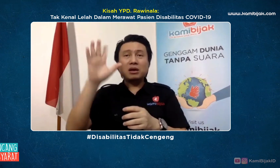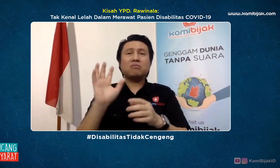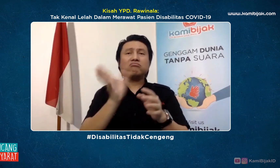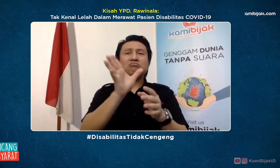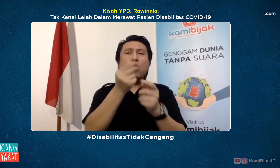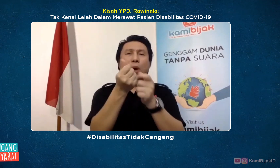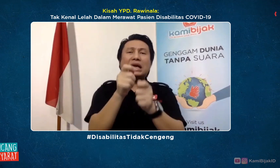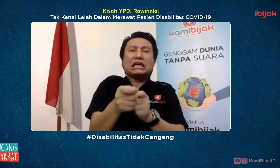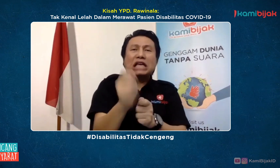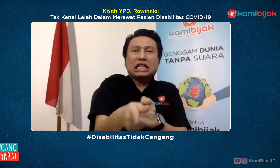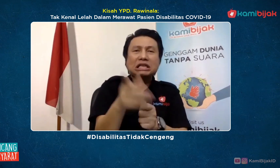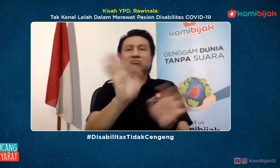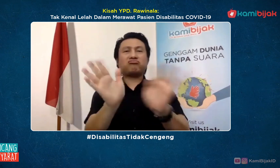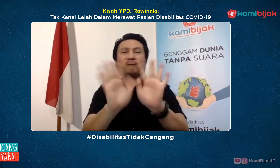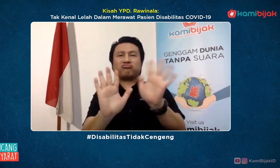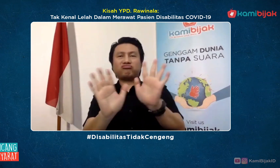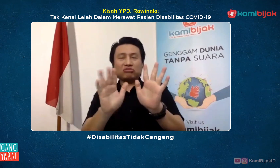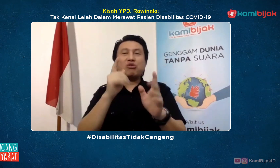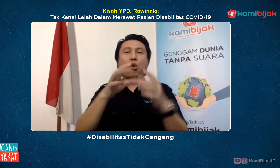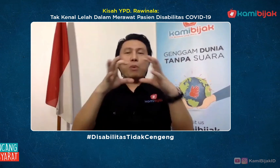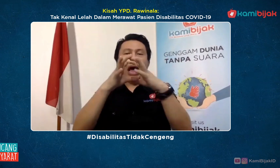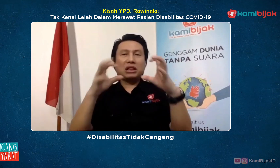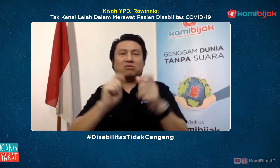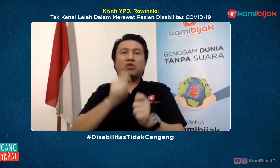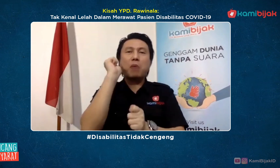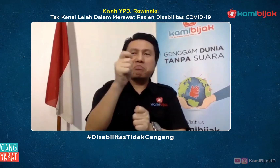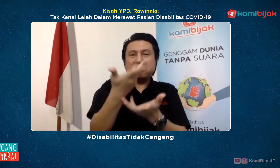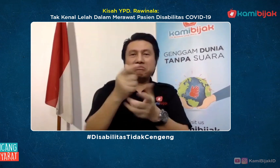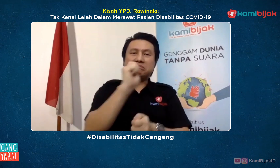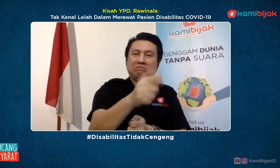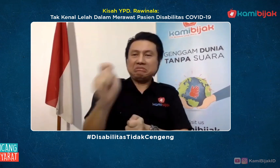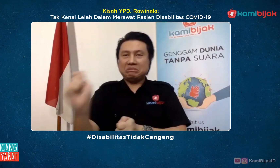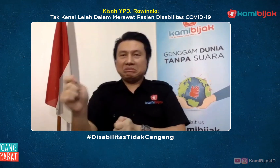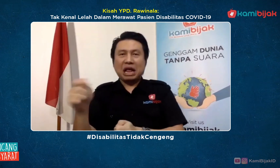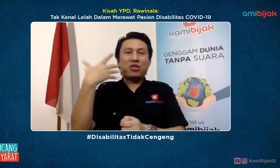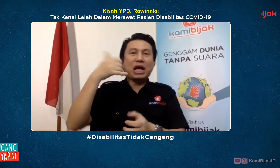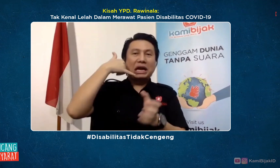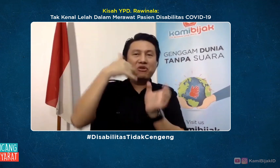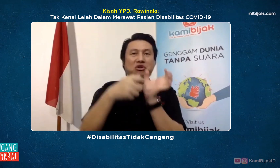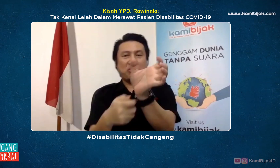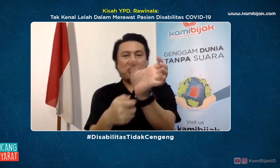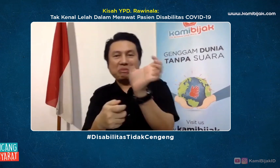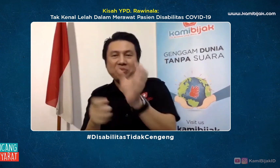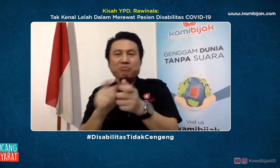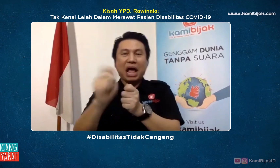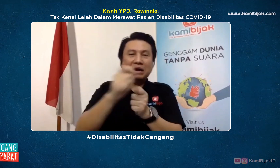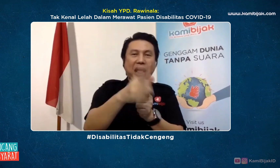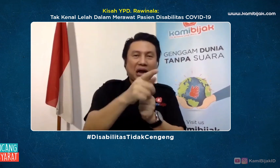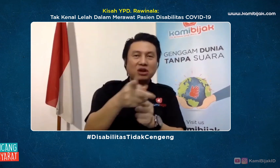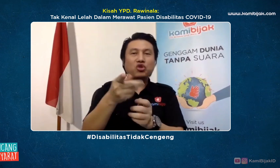kalau bepergian kurangi penggunaan uang cash dan selalu sediakan uang elektronik kalian